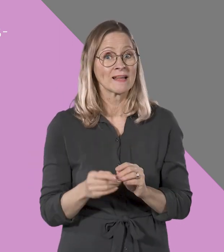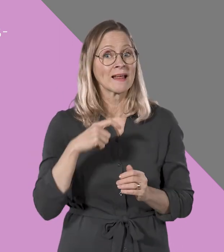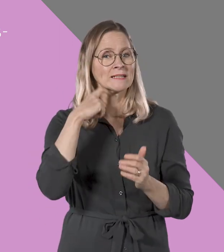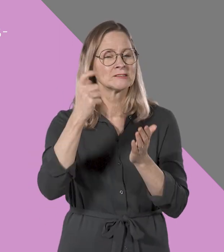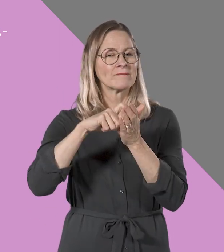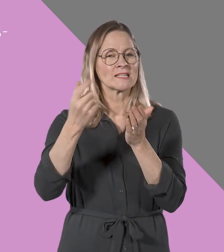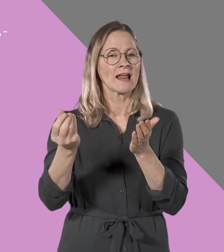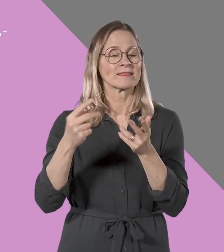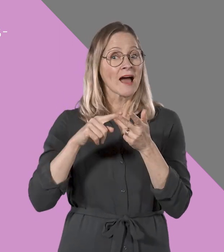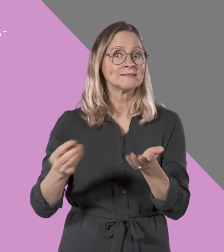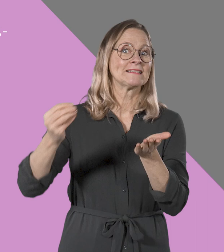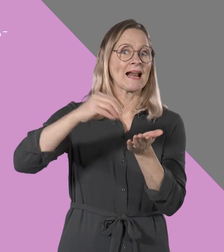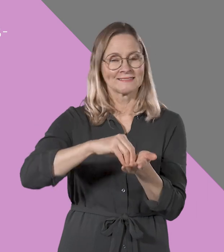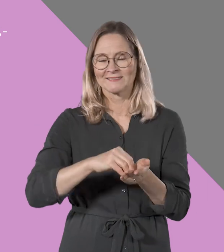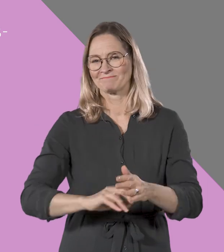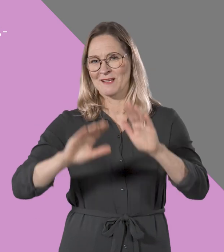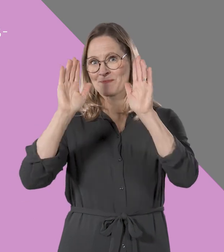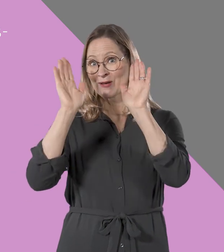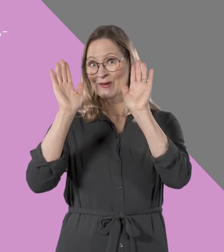Ensi viikolla taas lisää, moi moi!